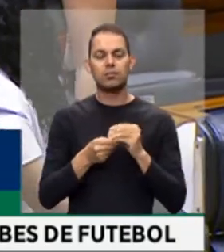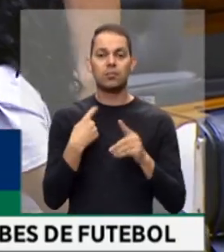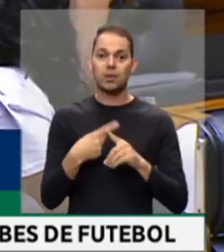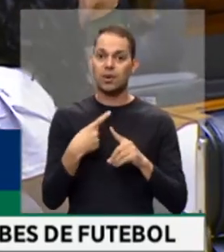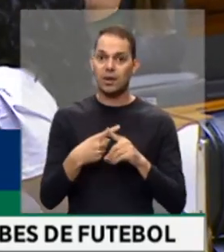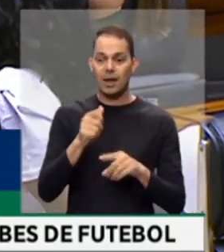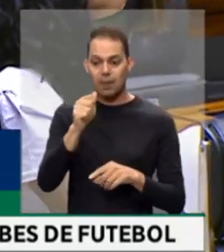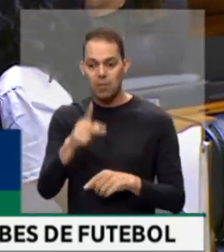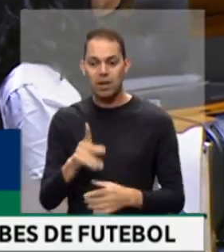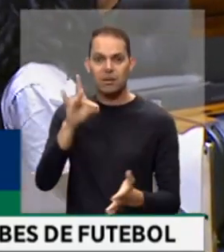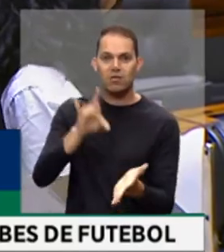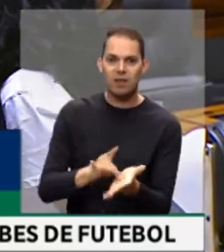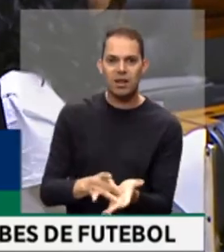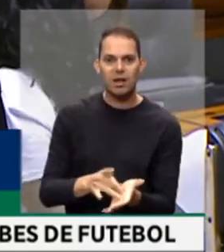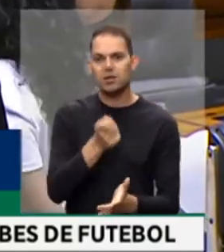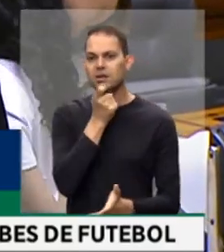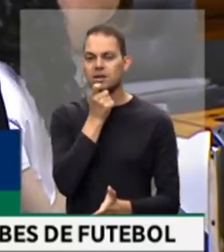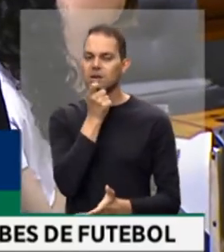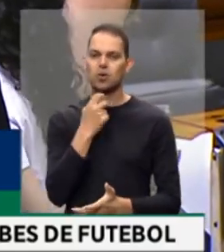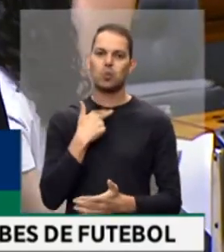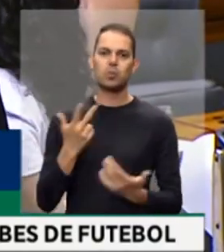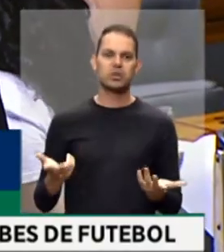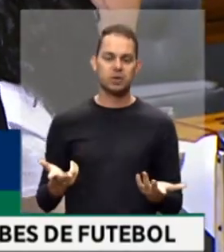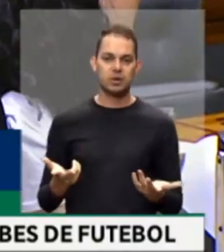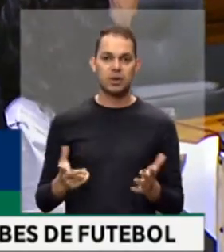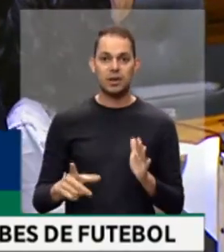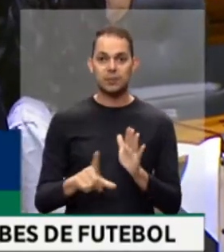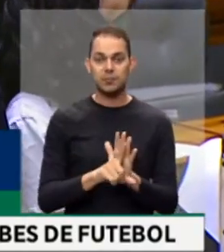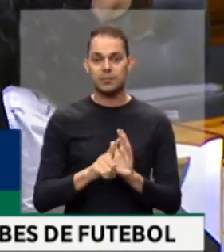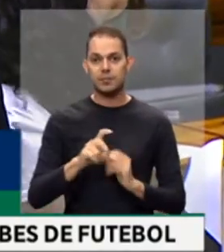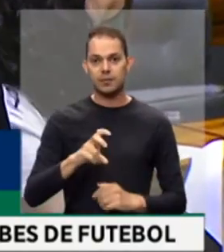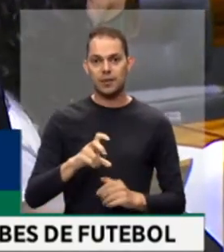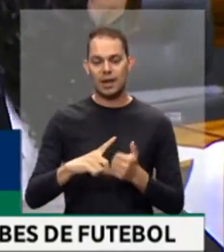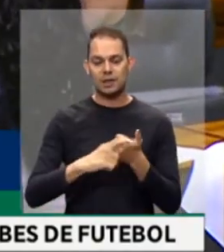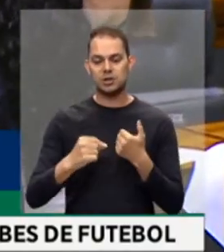APOSENTADORIA. ENTÃO, ELE RECEBE UM BENEFÍCIO COMPLEMENTAR ENQUANTO ELE NÃO PODE SE APOSENTAR. É ESSE O